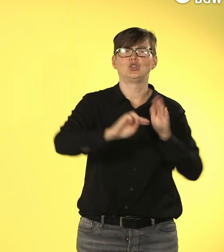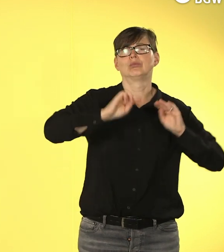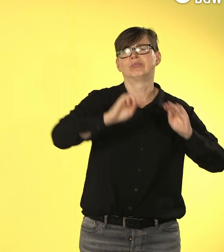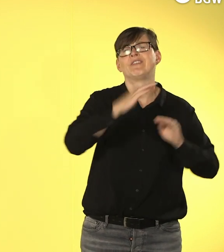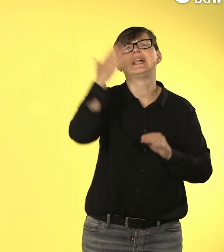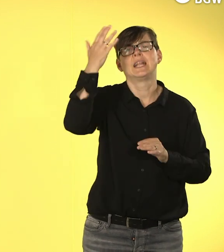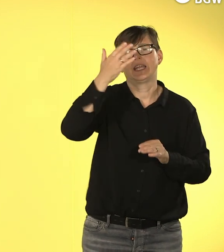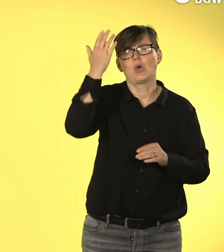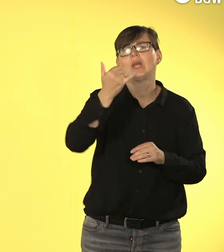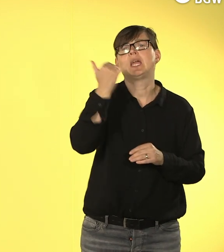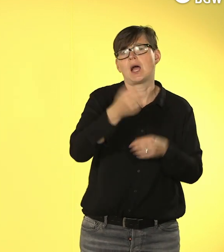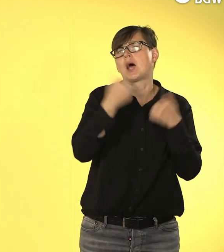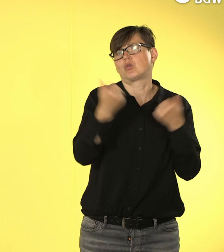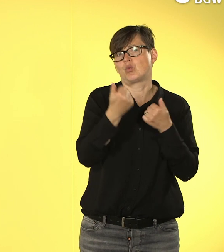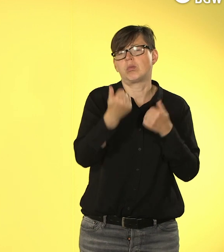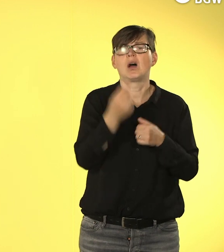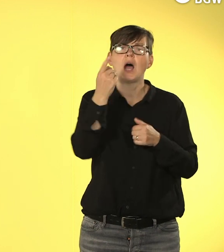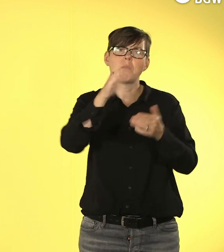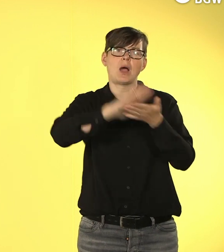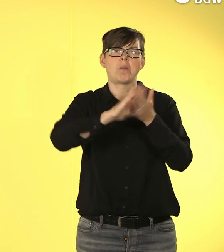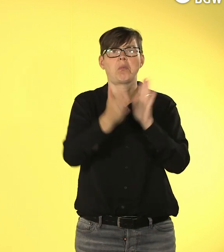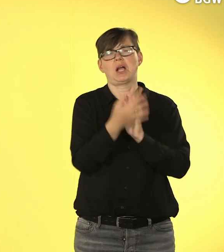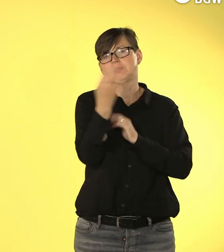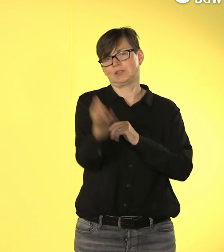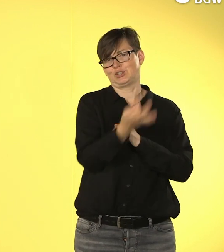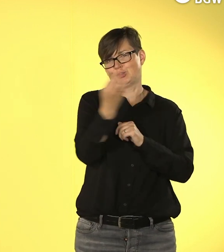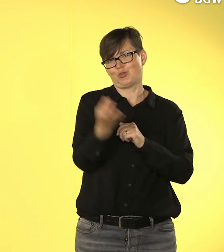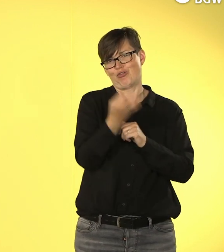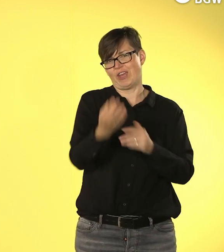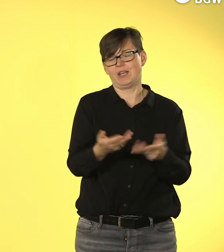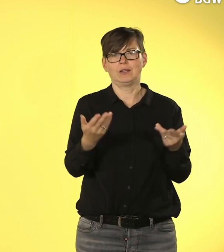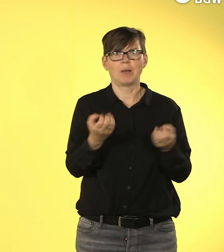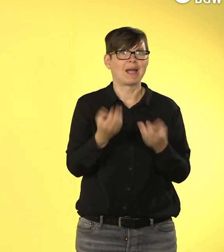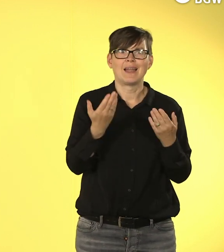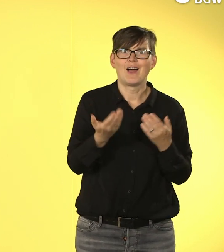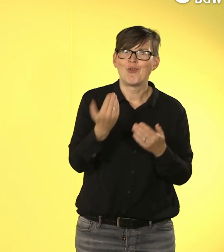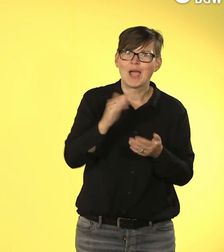aus den Schulen, und wenig Praxiserfahrung. Wo sollen sie die her haben?